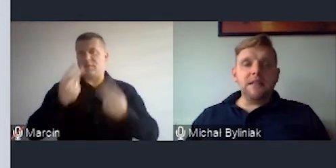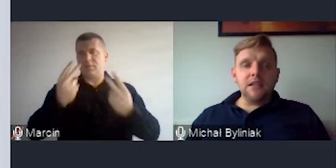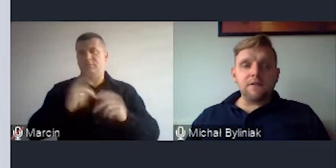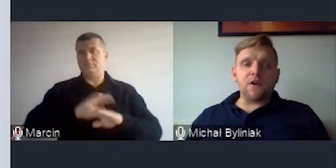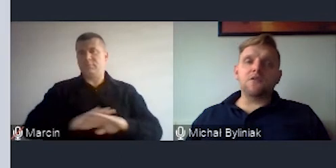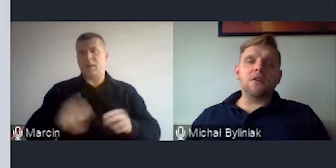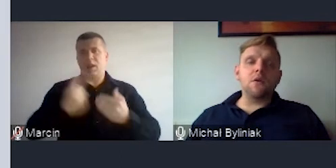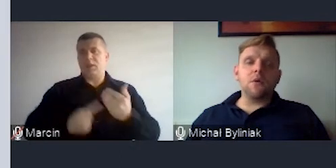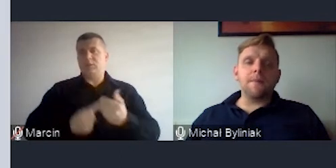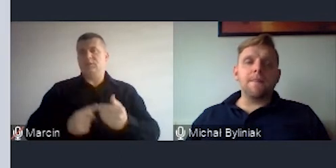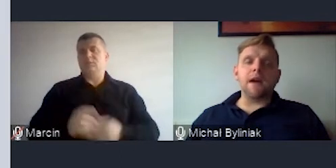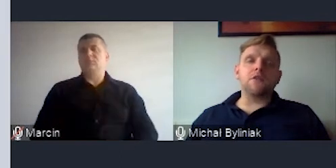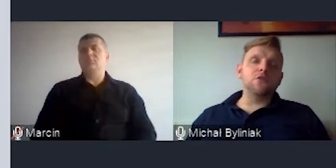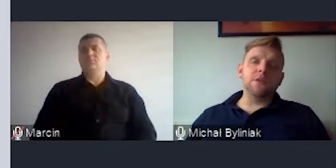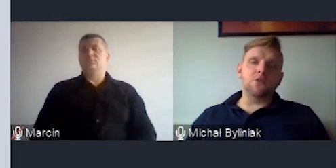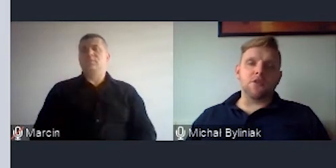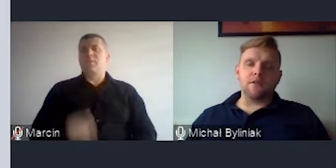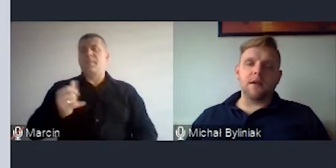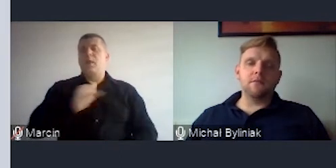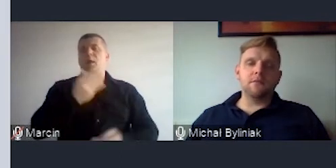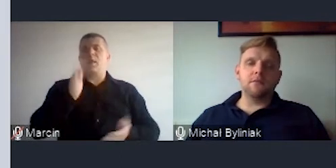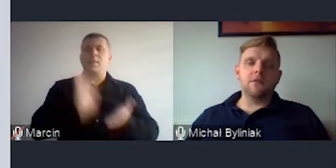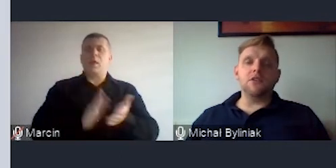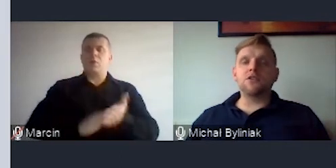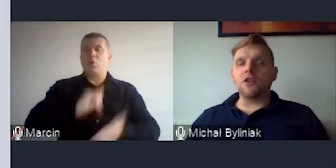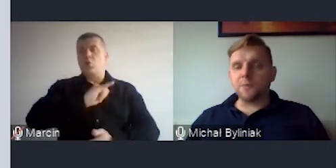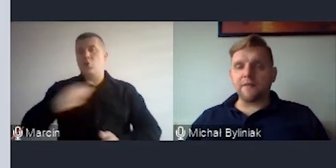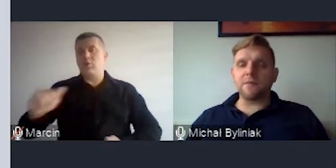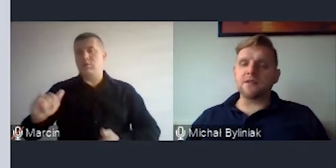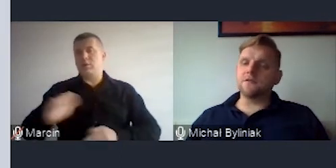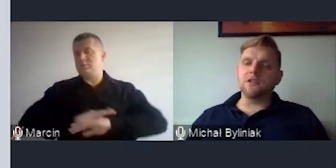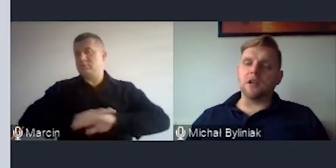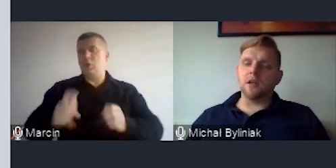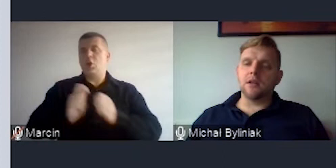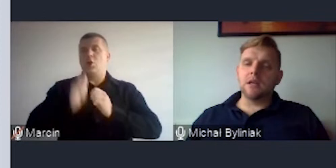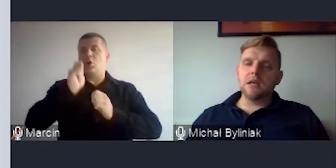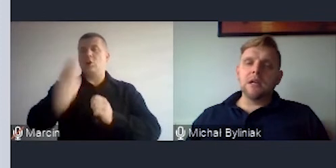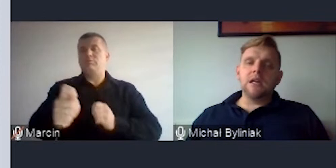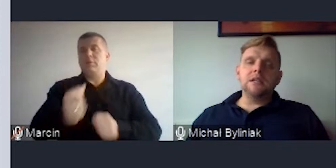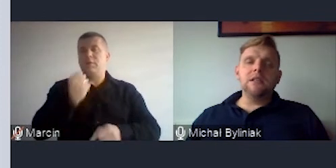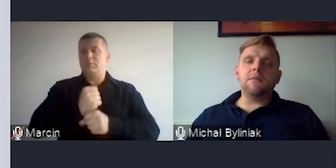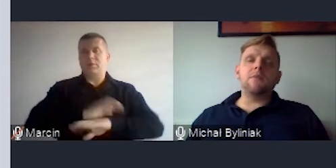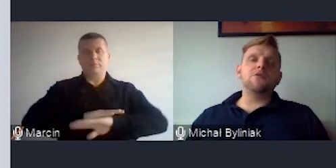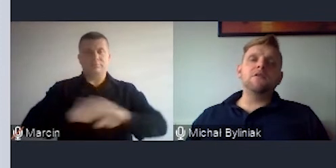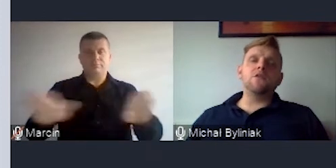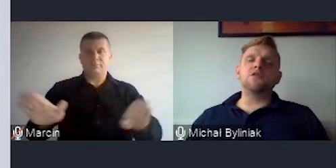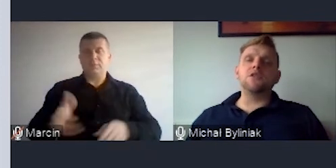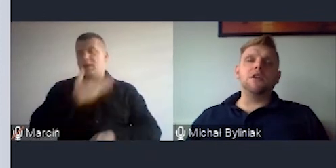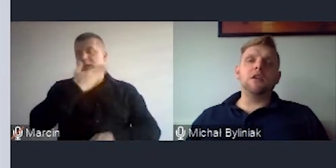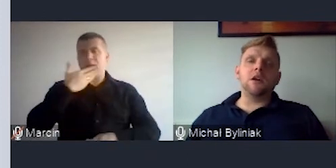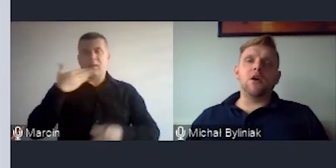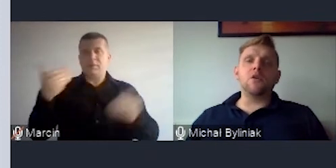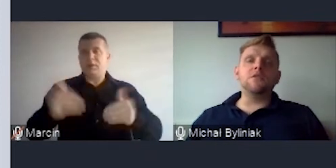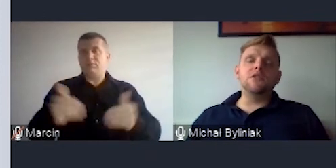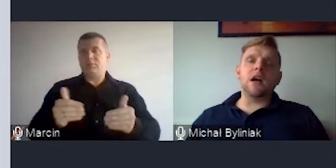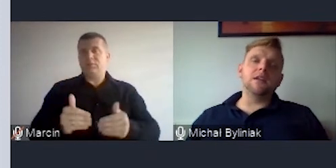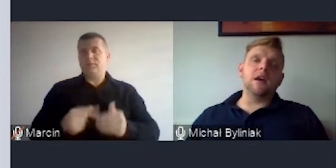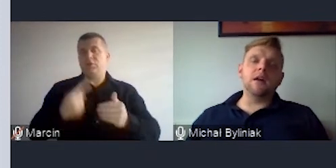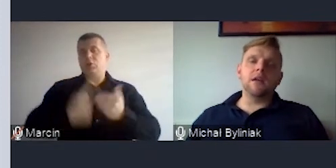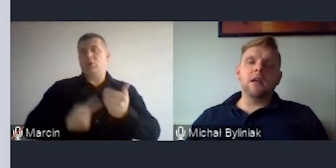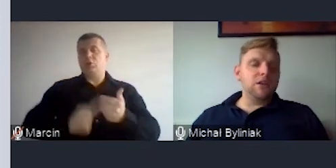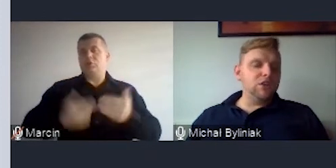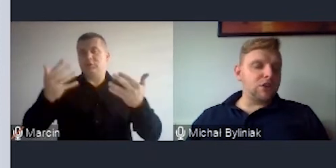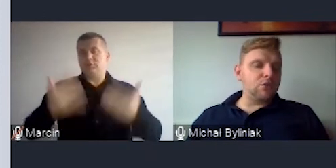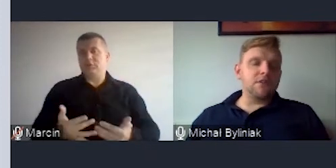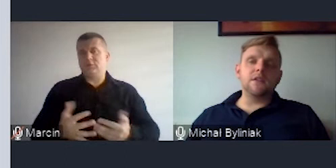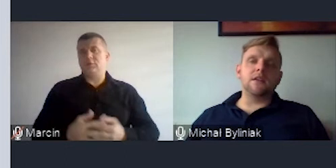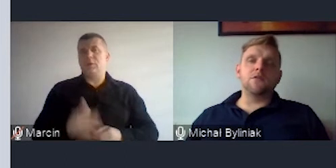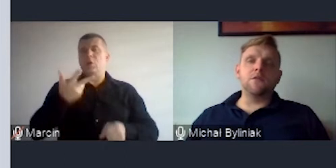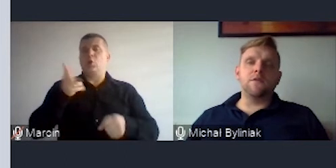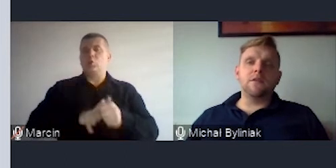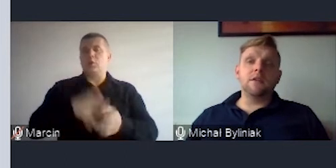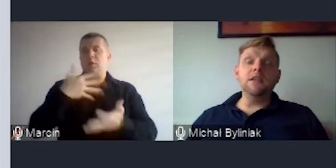Nie wchodzą nagrody jubileuszowe czy odprawy pracownicze. Nie ma możliwości rozliczania niektórych wydatków,